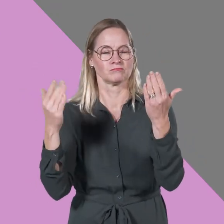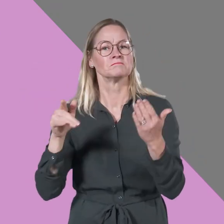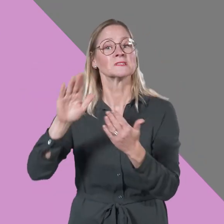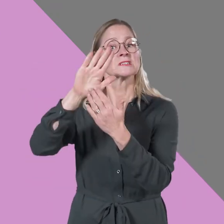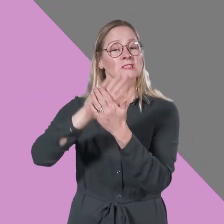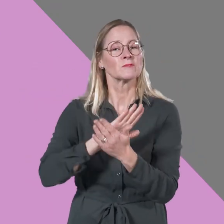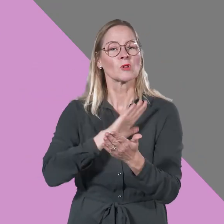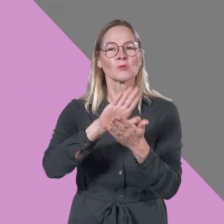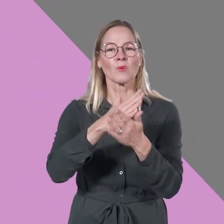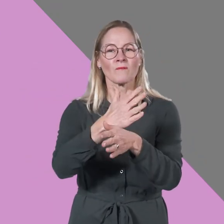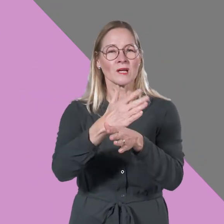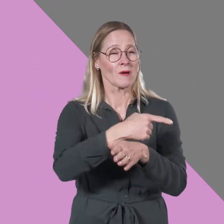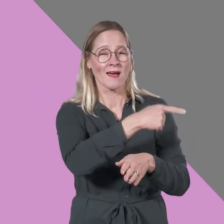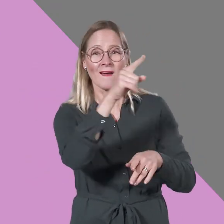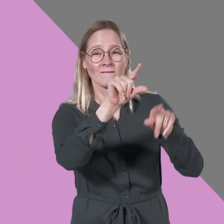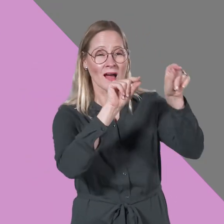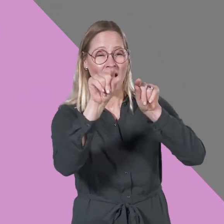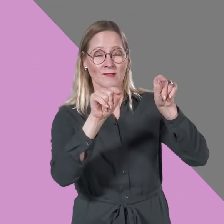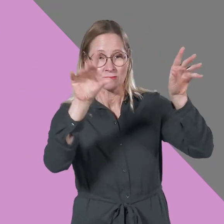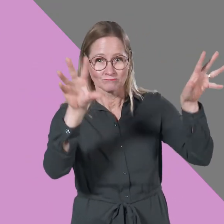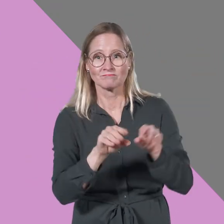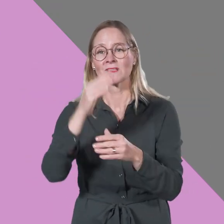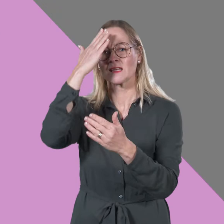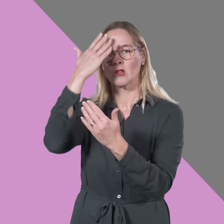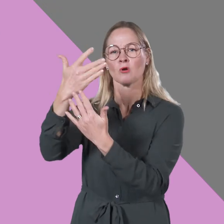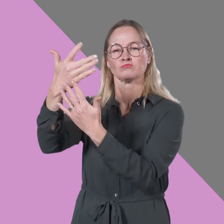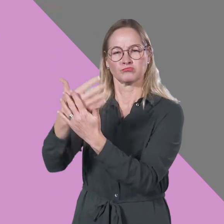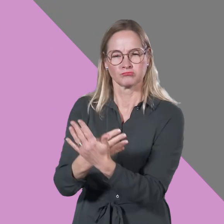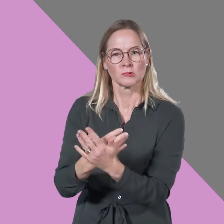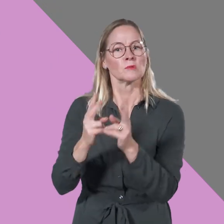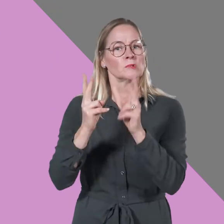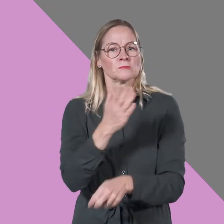Sivustolla on tarjolla tietoa valituista tulkkifirmoista -